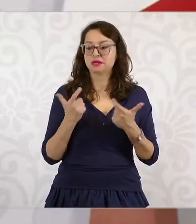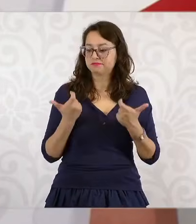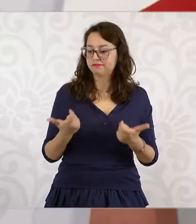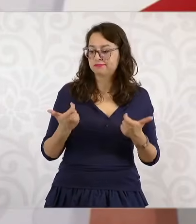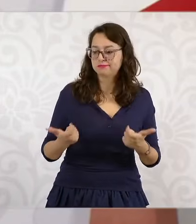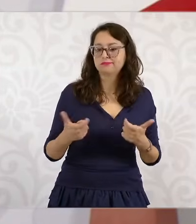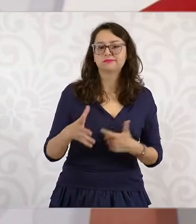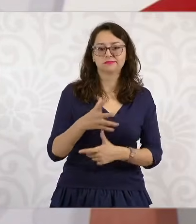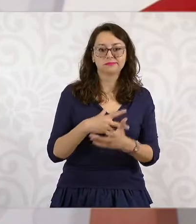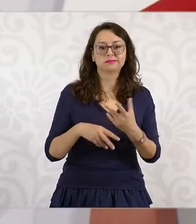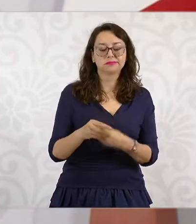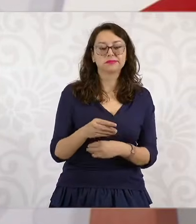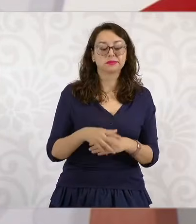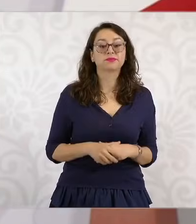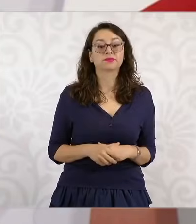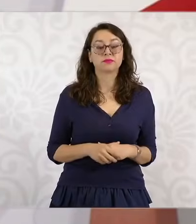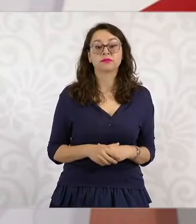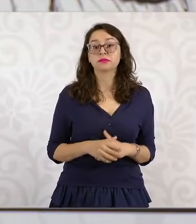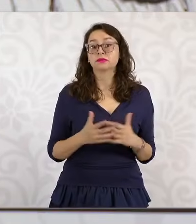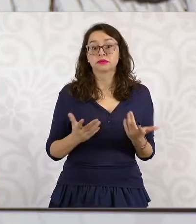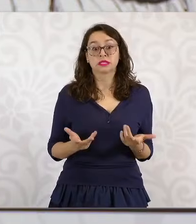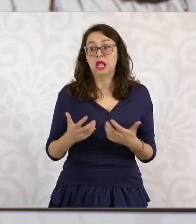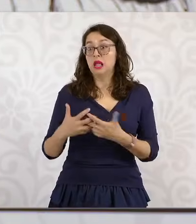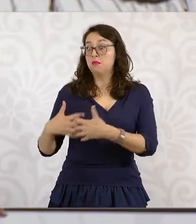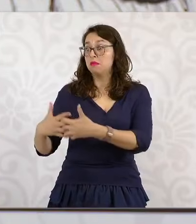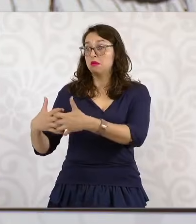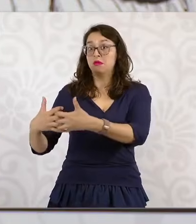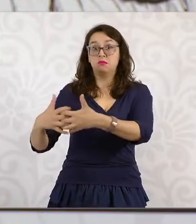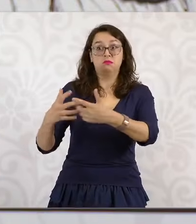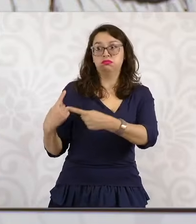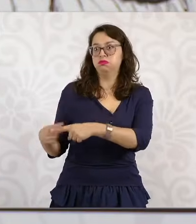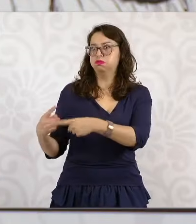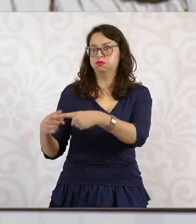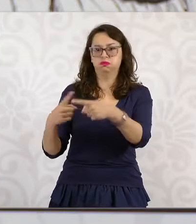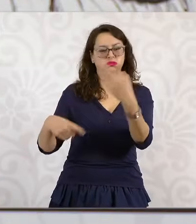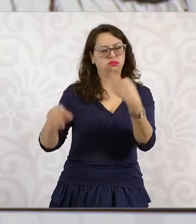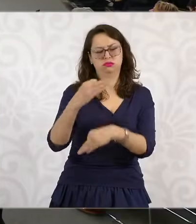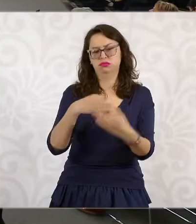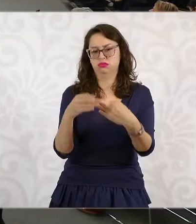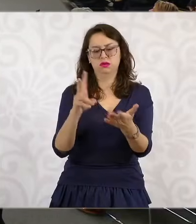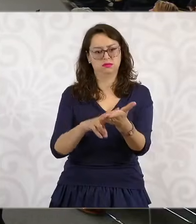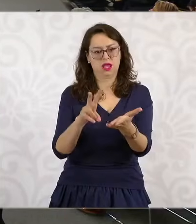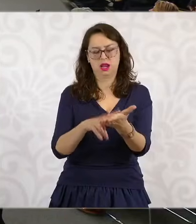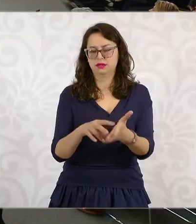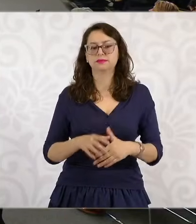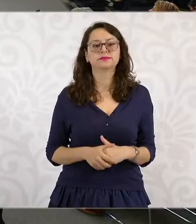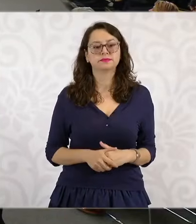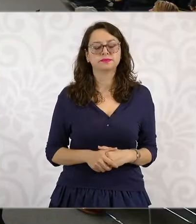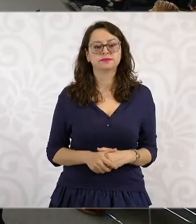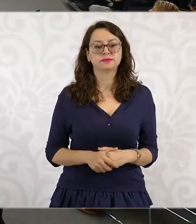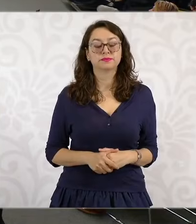más cierta industria y todas las industrias valen muchísimo, pero ya estamos en muchas. Adelante.